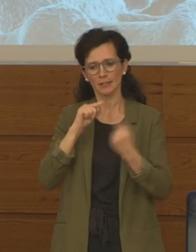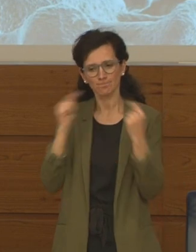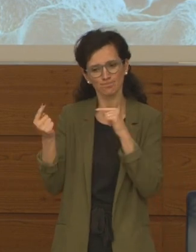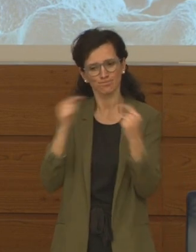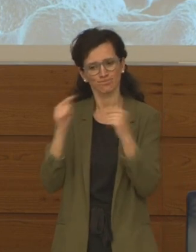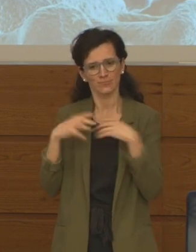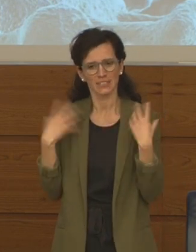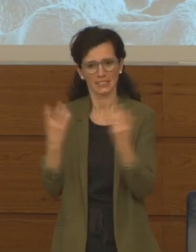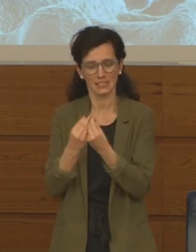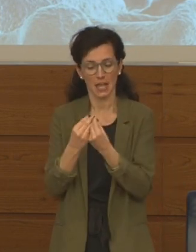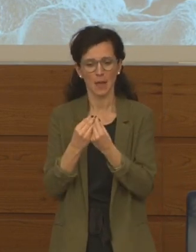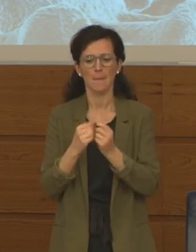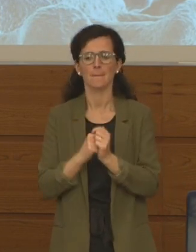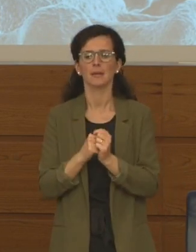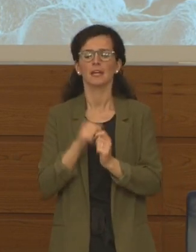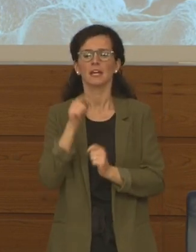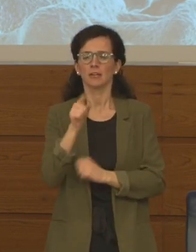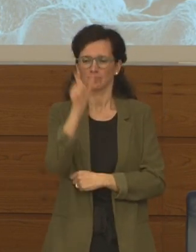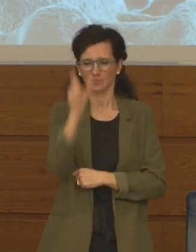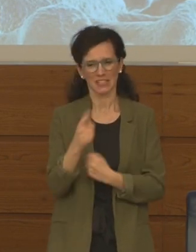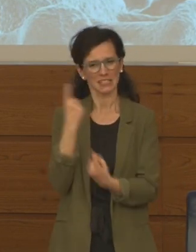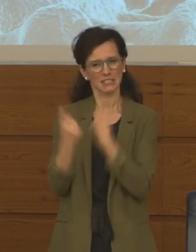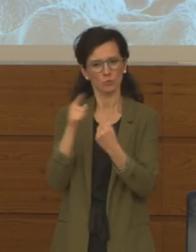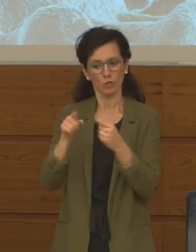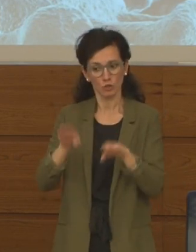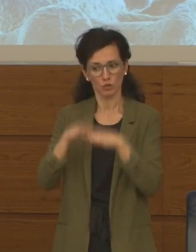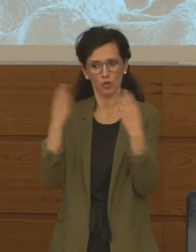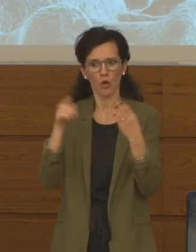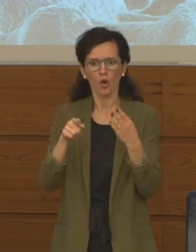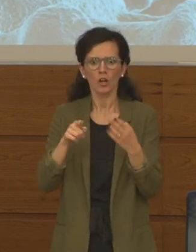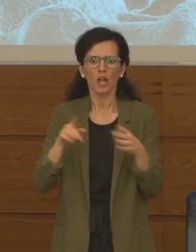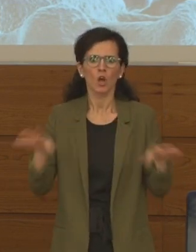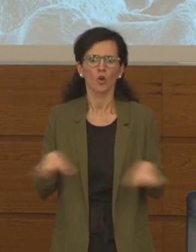caso indice è stato individuato c'è stato un gran da farsi da parte delle